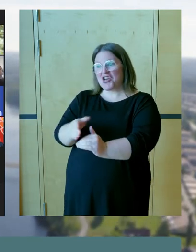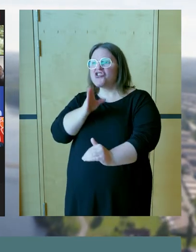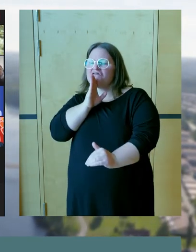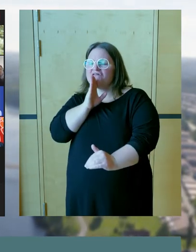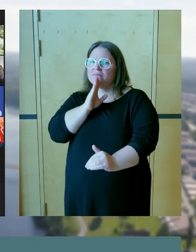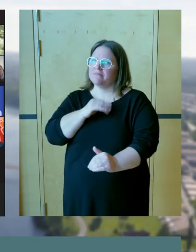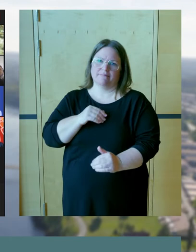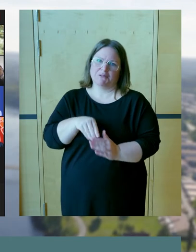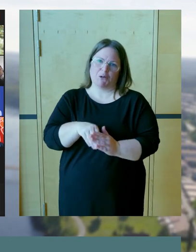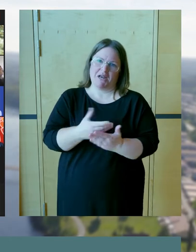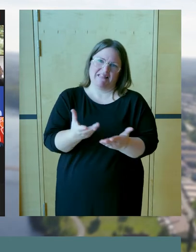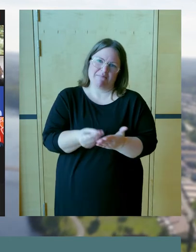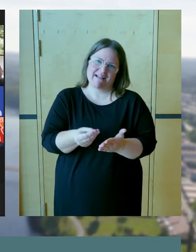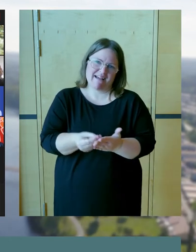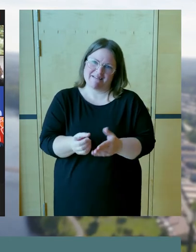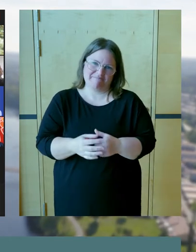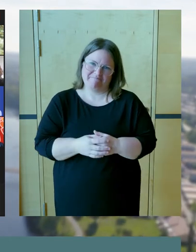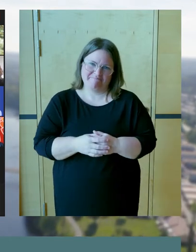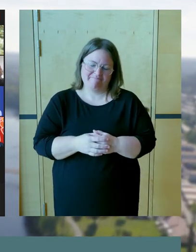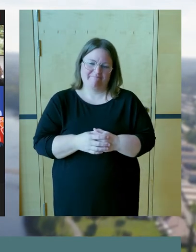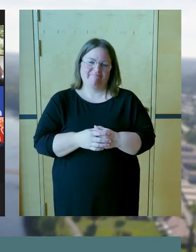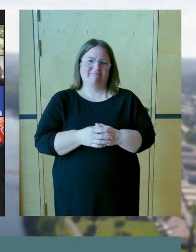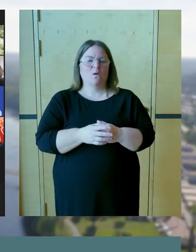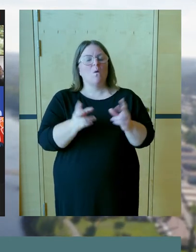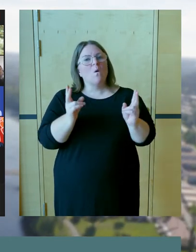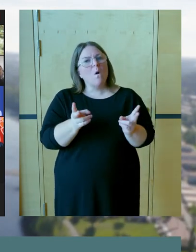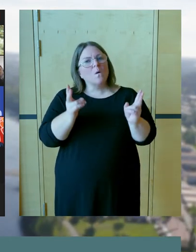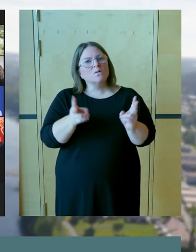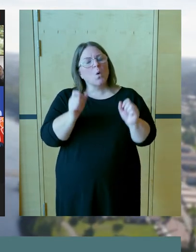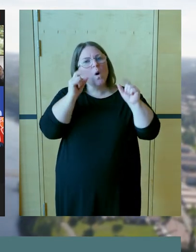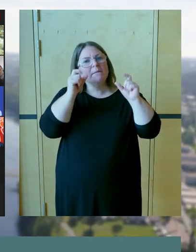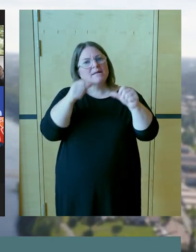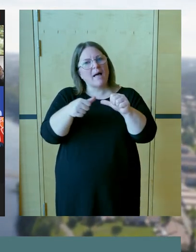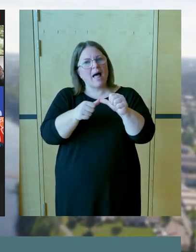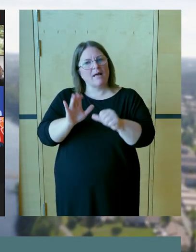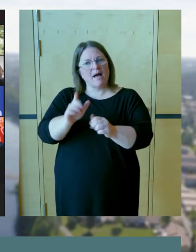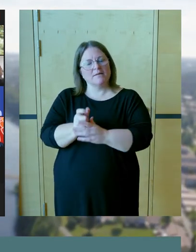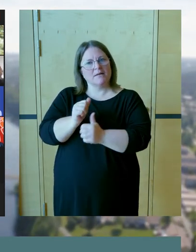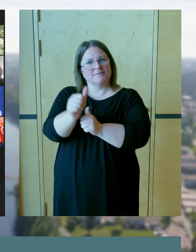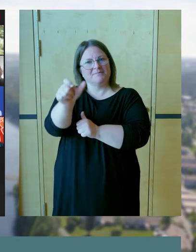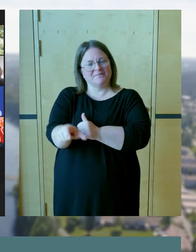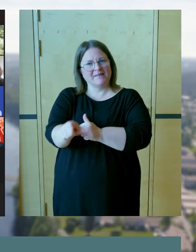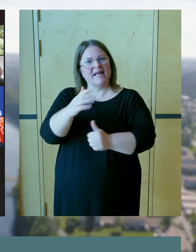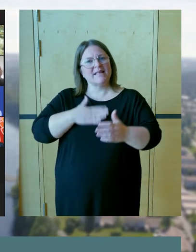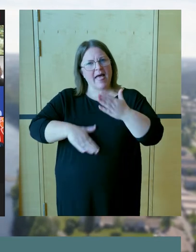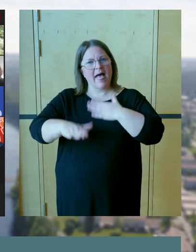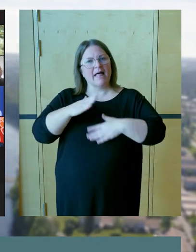Och så till sist tycker att det är intressant uppmärksammat alliansens företrädare som ofta gärna prata om det Vet inte vad jag kan se